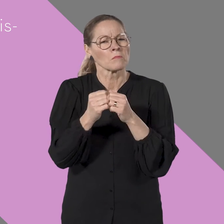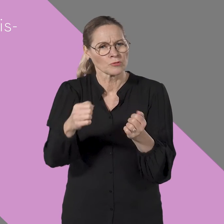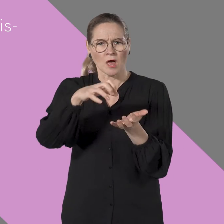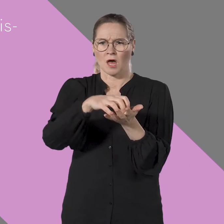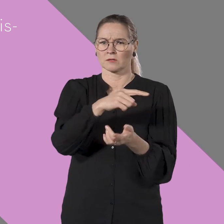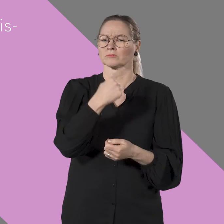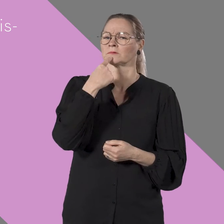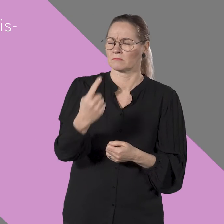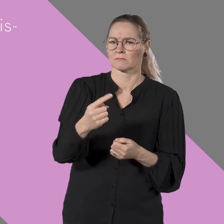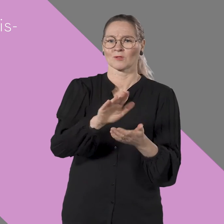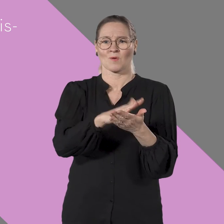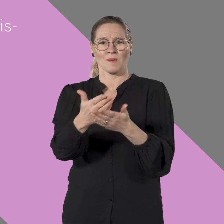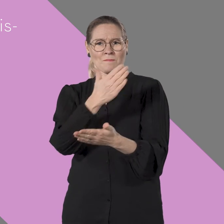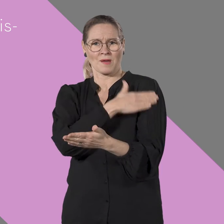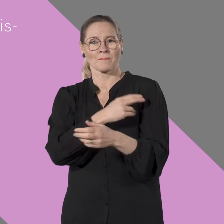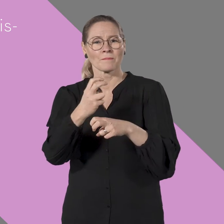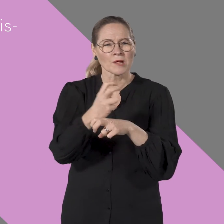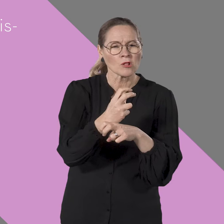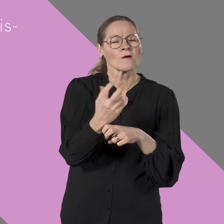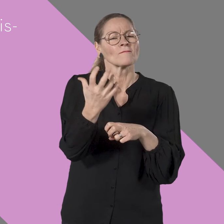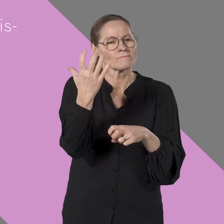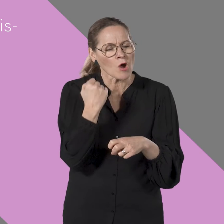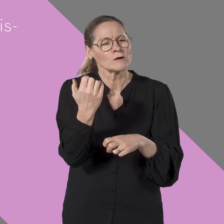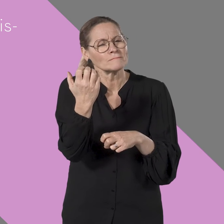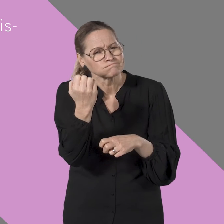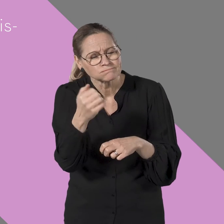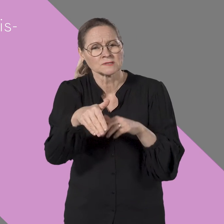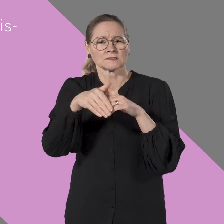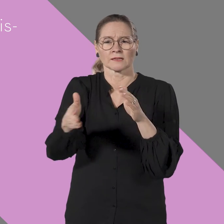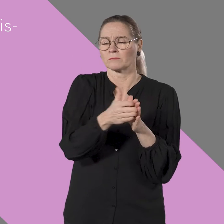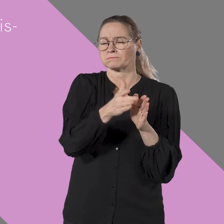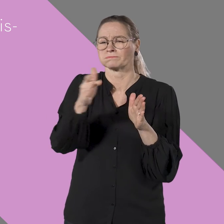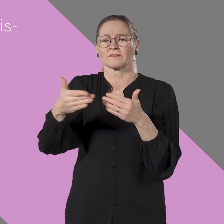mutta hallituksen mukaan tulkkauspalvelun pilottia voidaan mahdollisesti jatkaa -